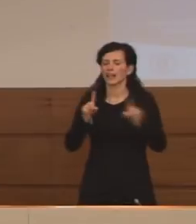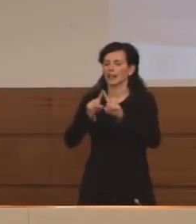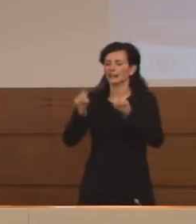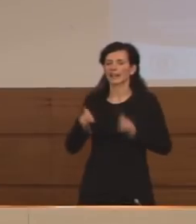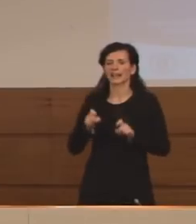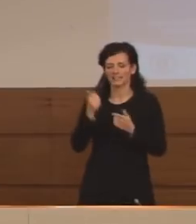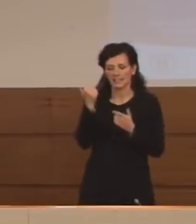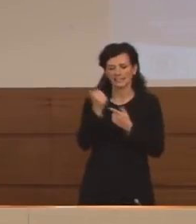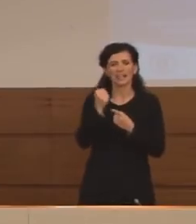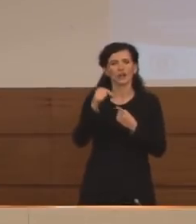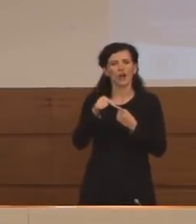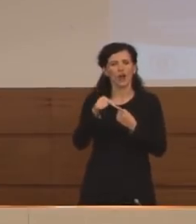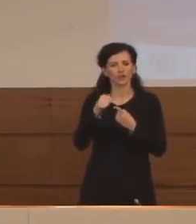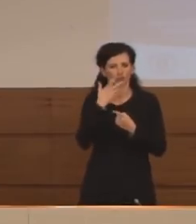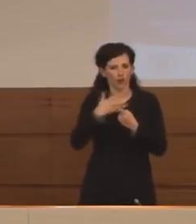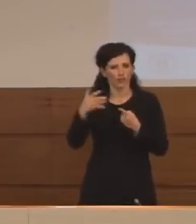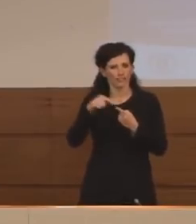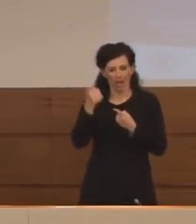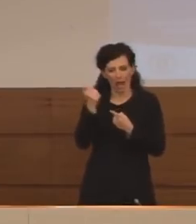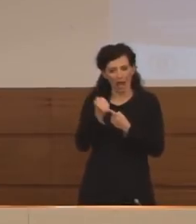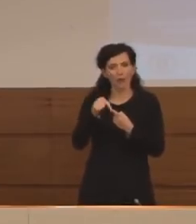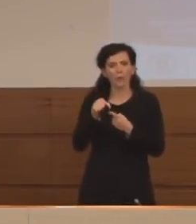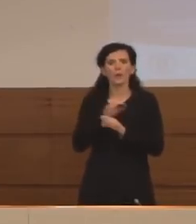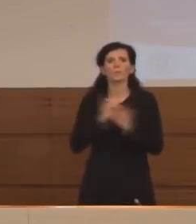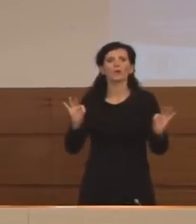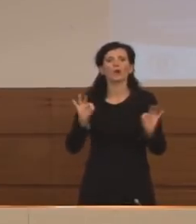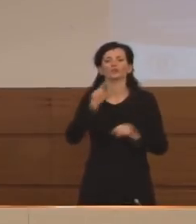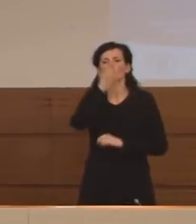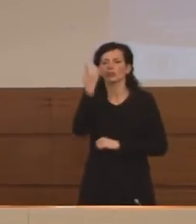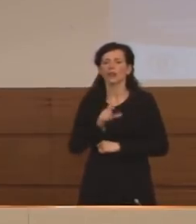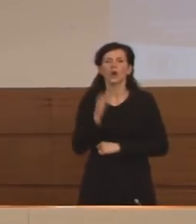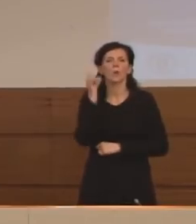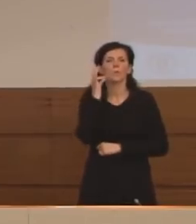che è stato messo a punto dal Policlinico San Matteo di Pavia.